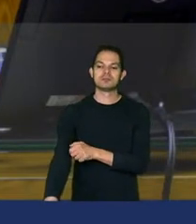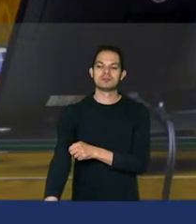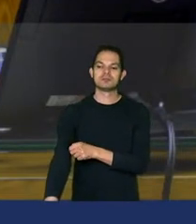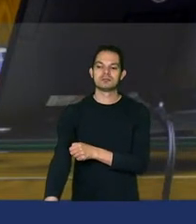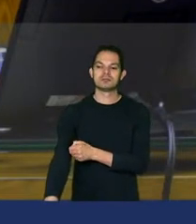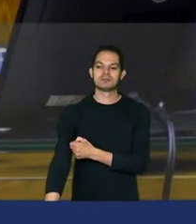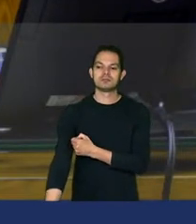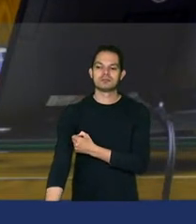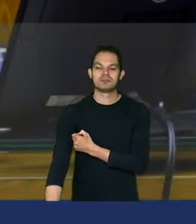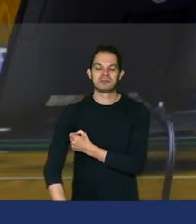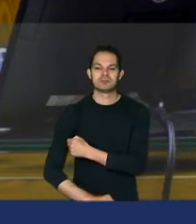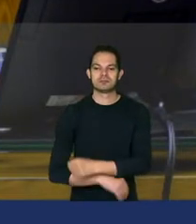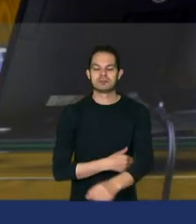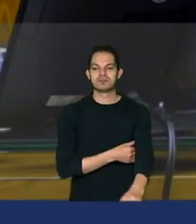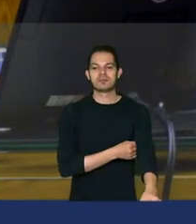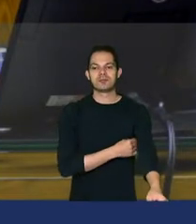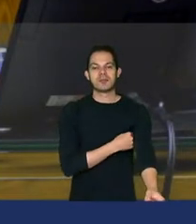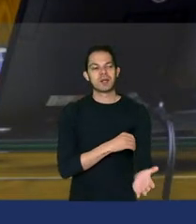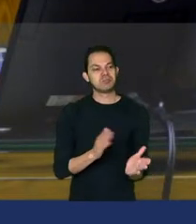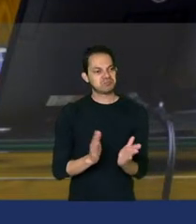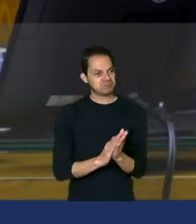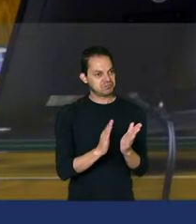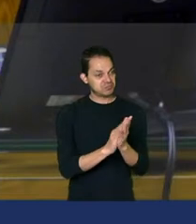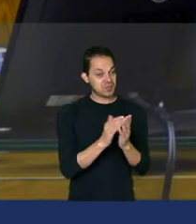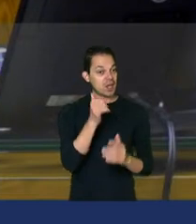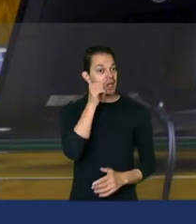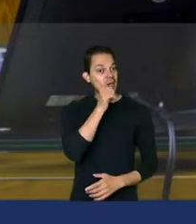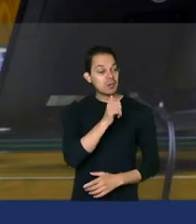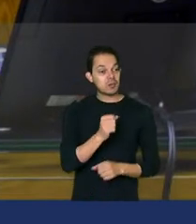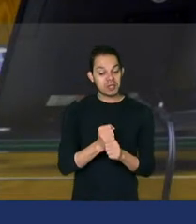DA MULHER NA POLÍTICA, QUE NOS HONRA MUITO A PRESENÇA